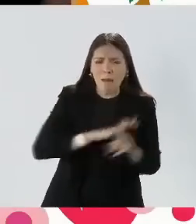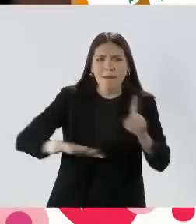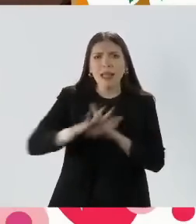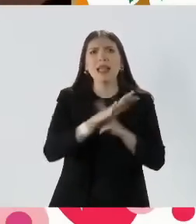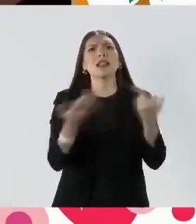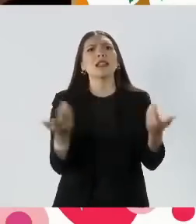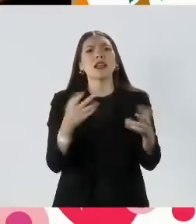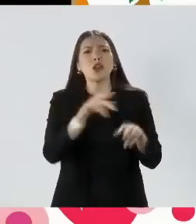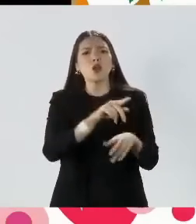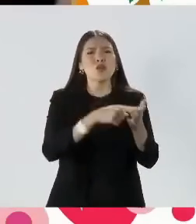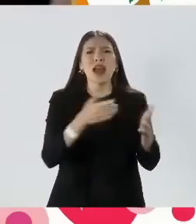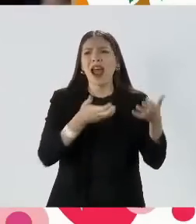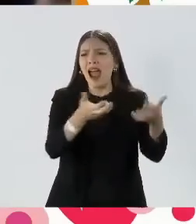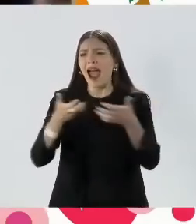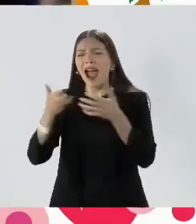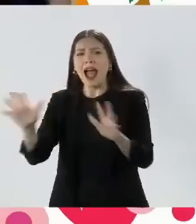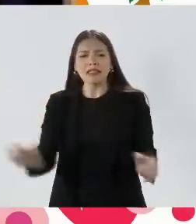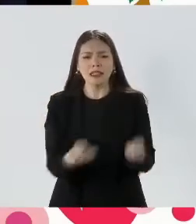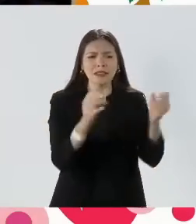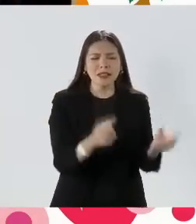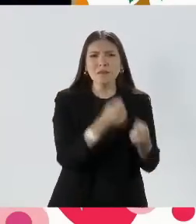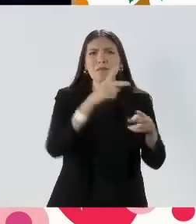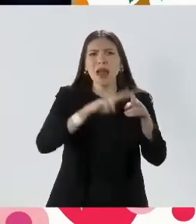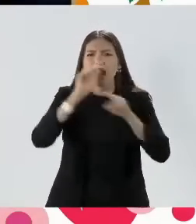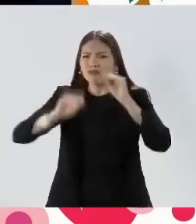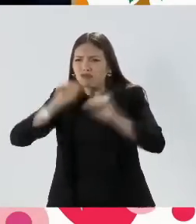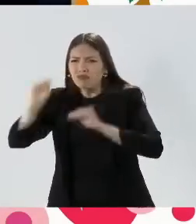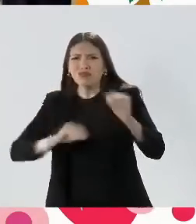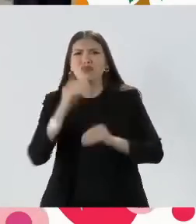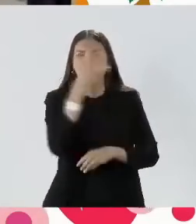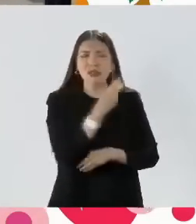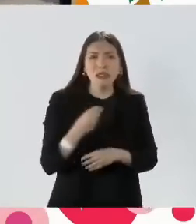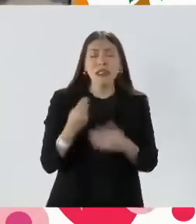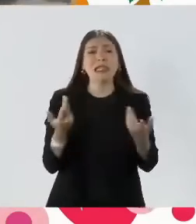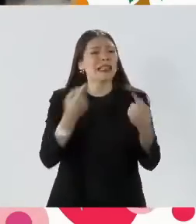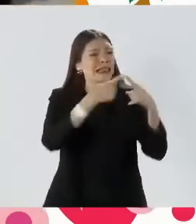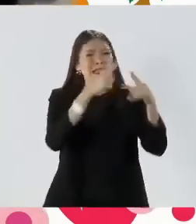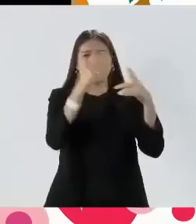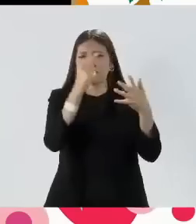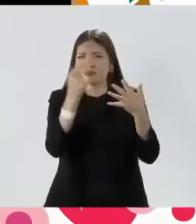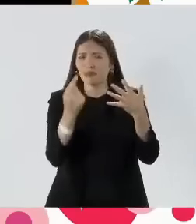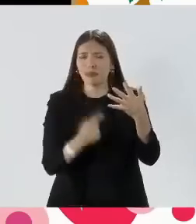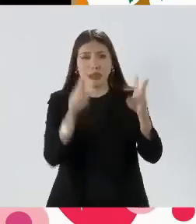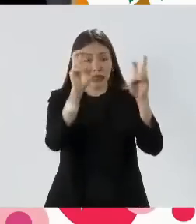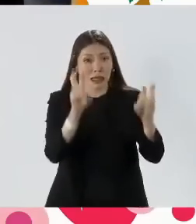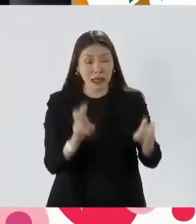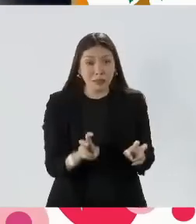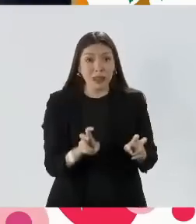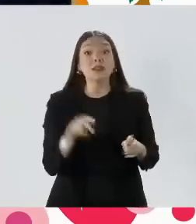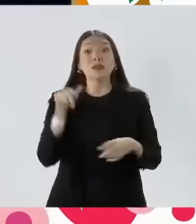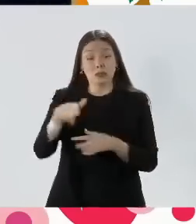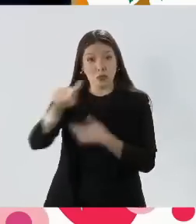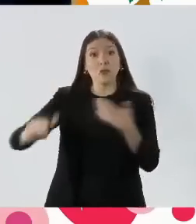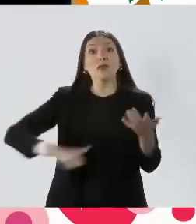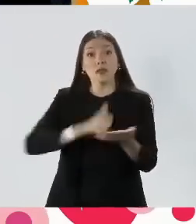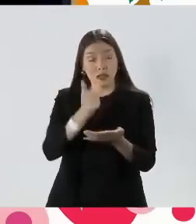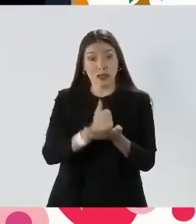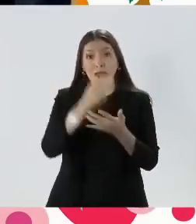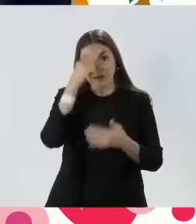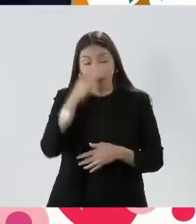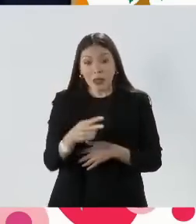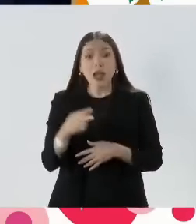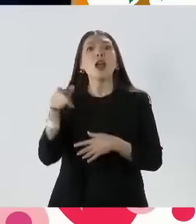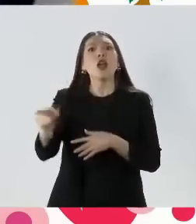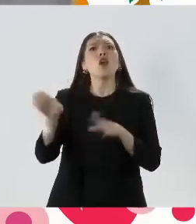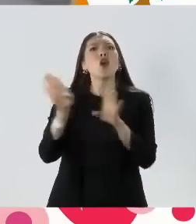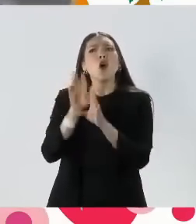público muchos temas más la Ciudad de México se convirtió en ejemplo de Seguridad gobernabilidad